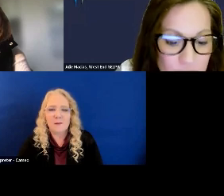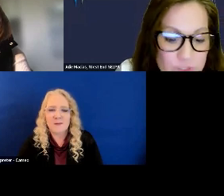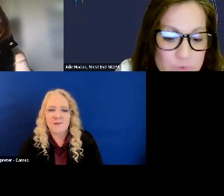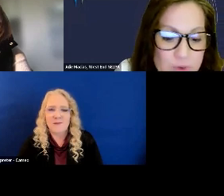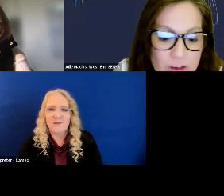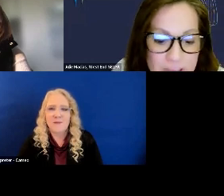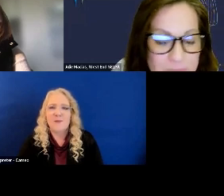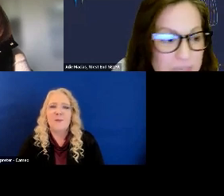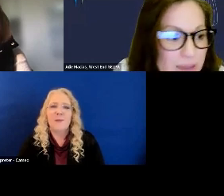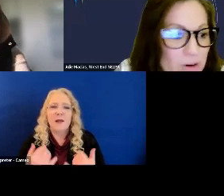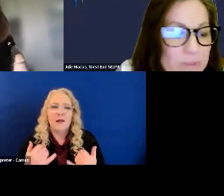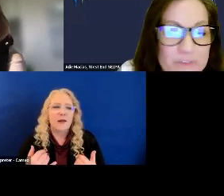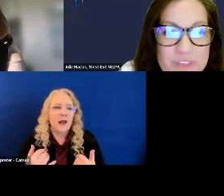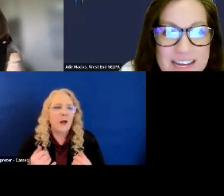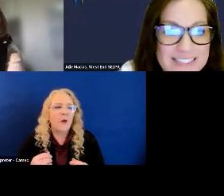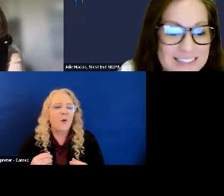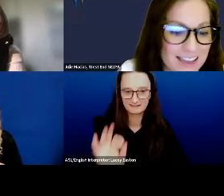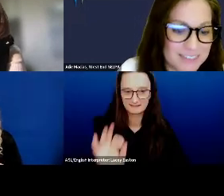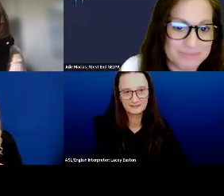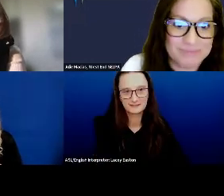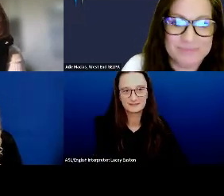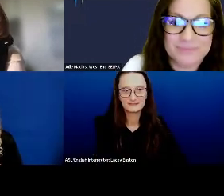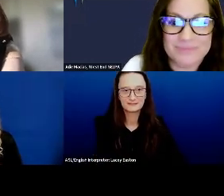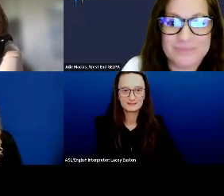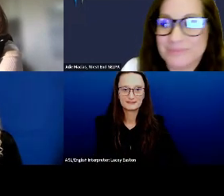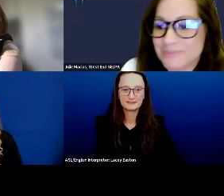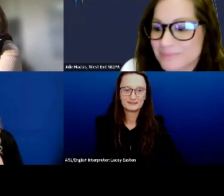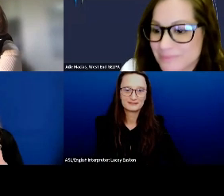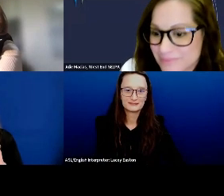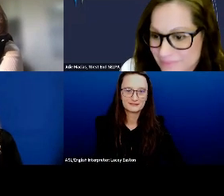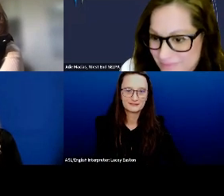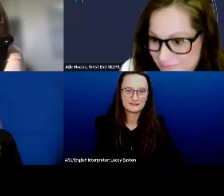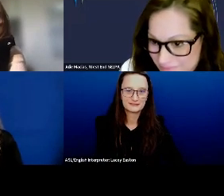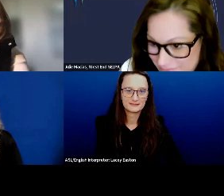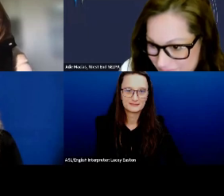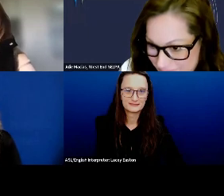lo entregaré al Empoderamiento Familiar Rowell para la siguiente diapositiva.